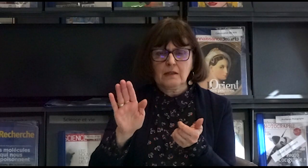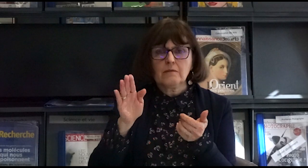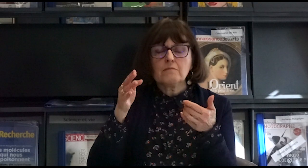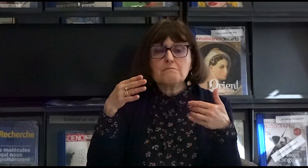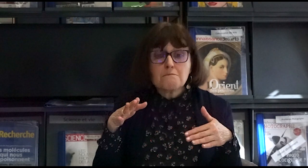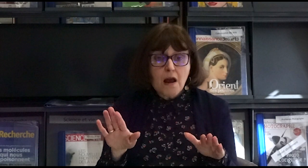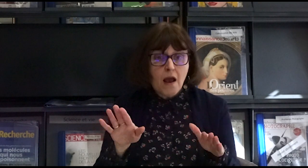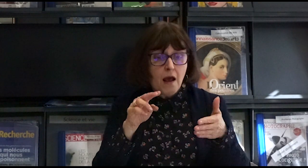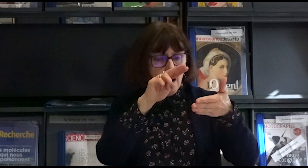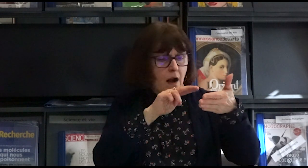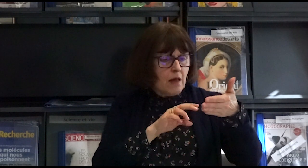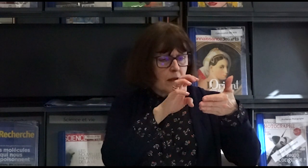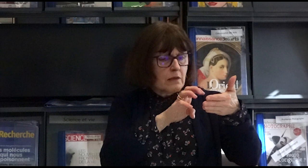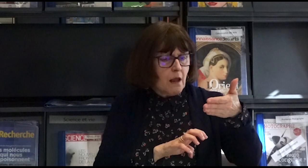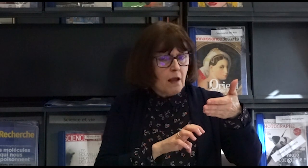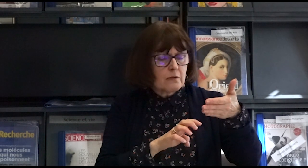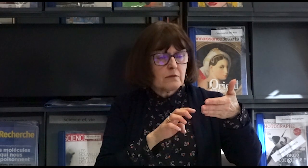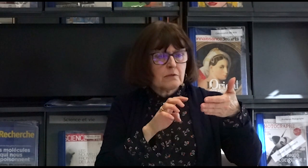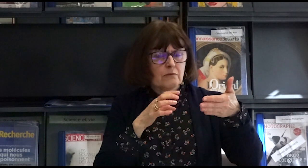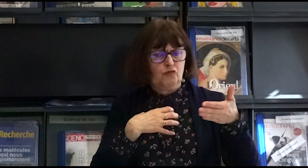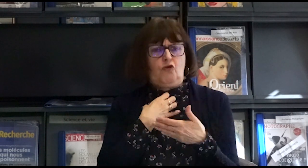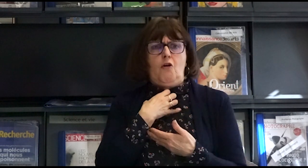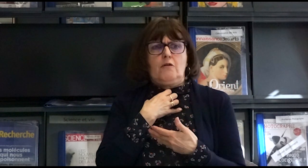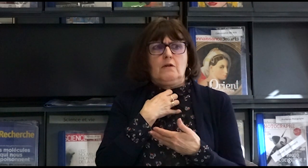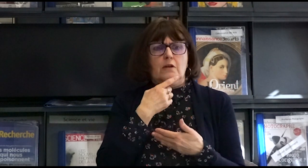J'étais choquée que les catalogues des nombreuses expositions de James Castle disent...